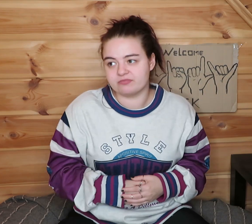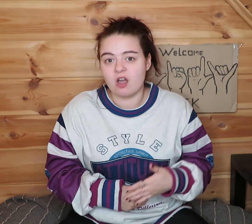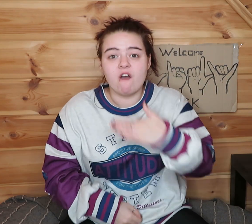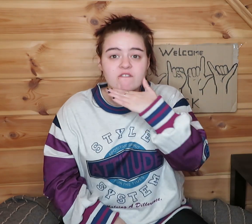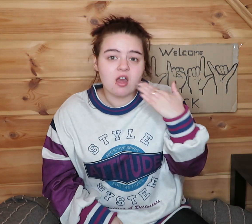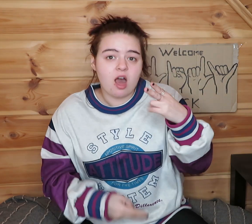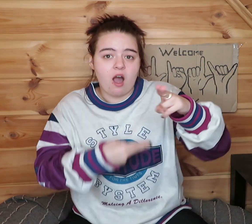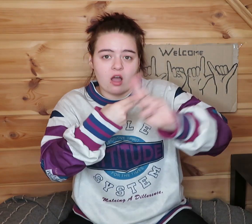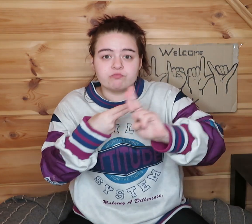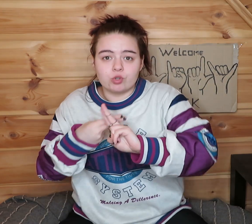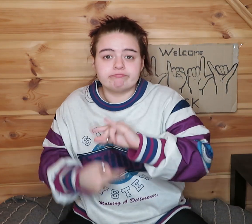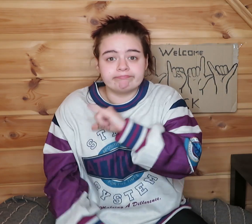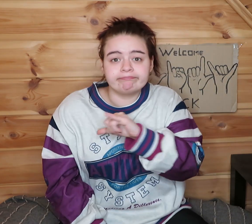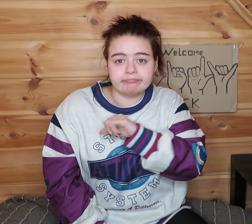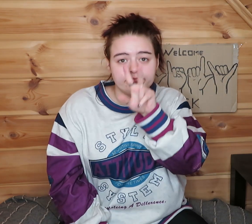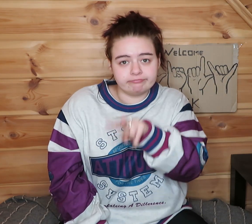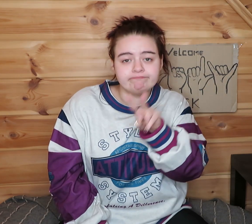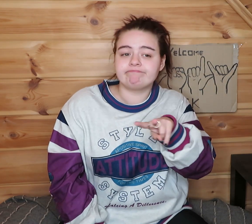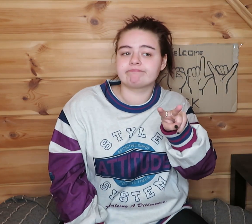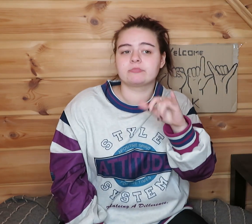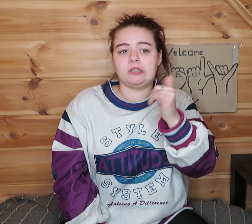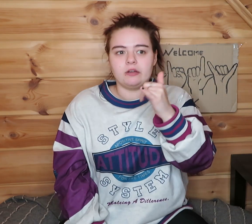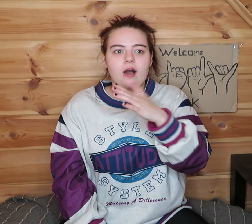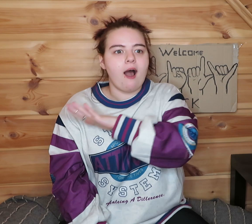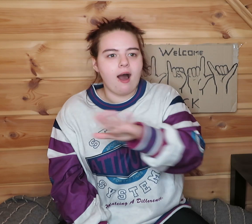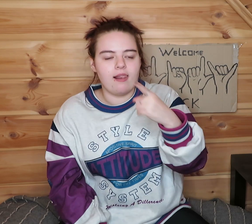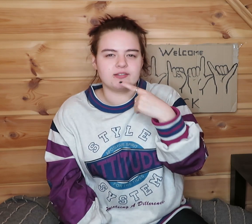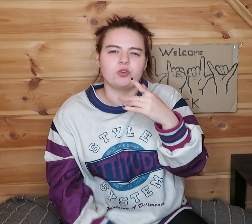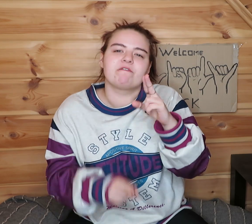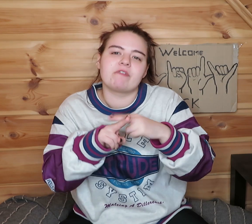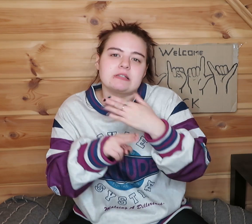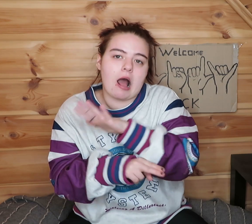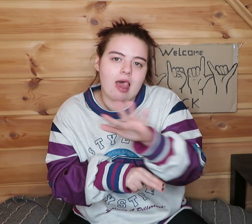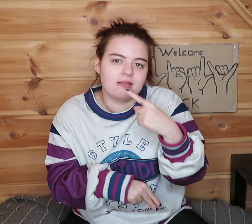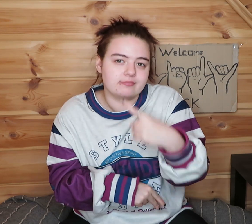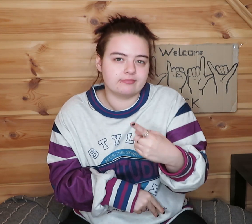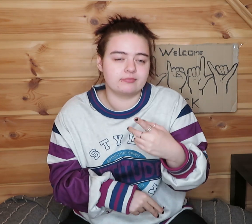Viele Antworten waren sehr interessant. Alle sagen oder fast alle sagen, dass